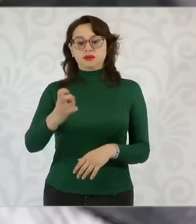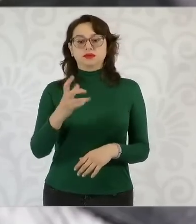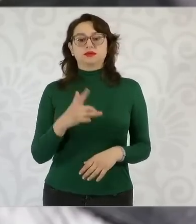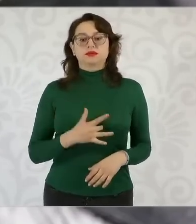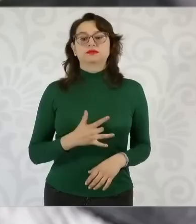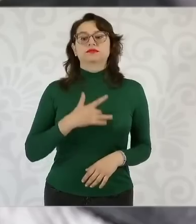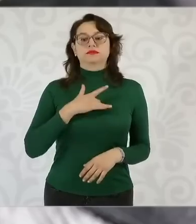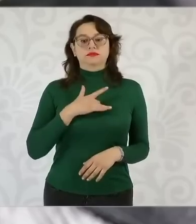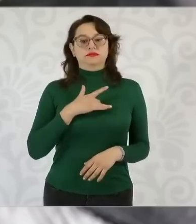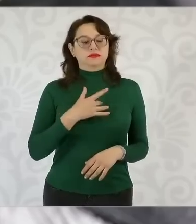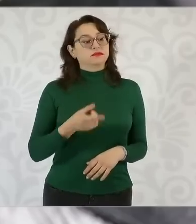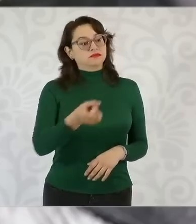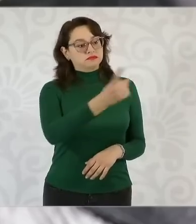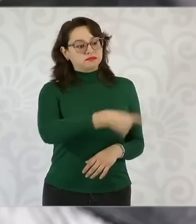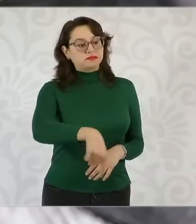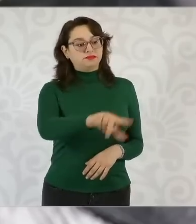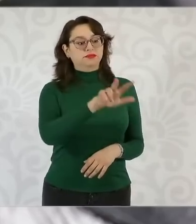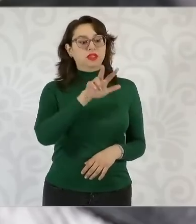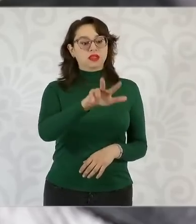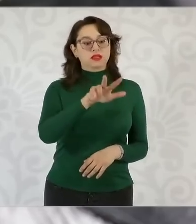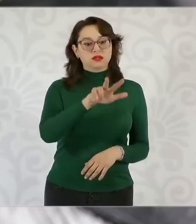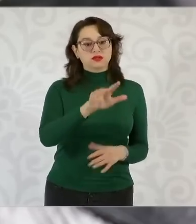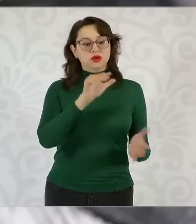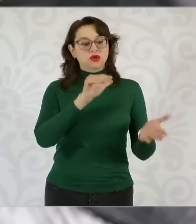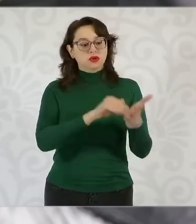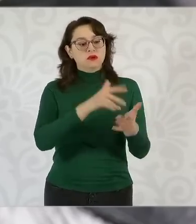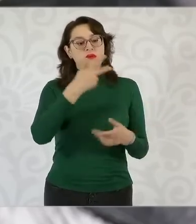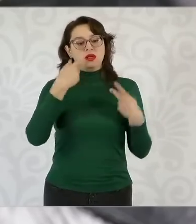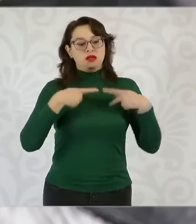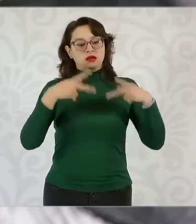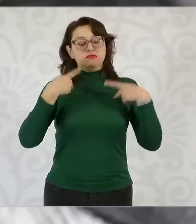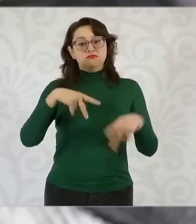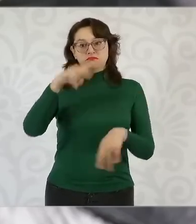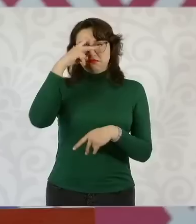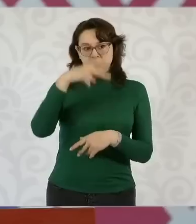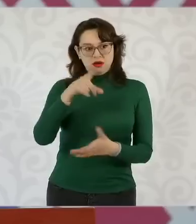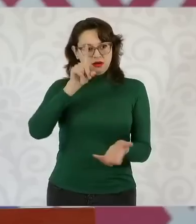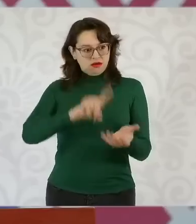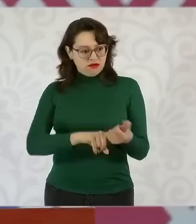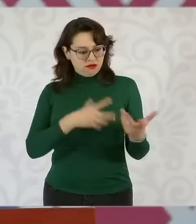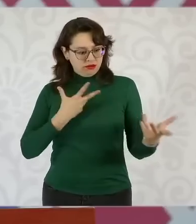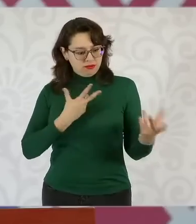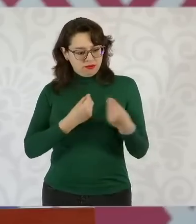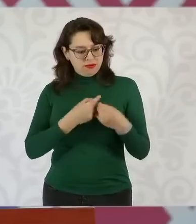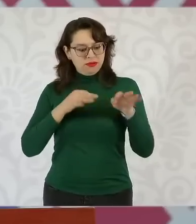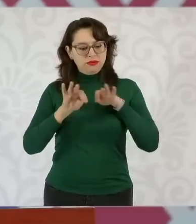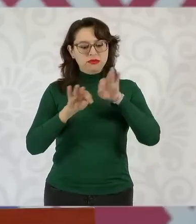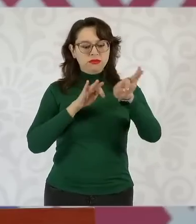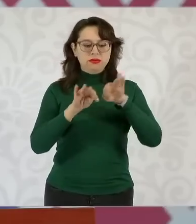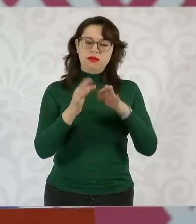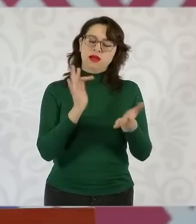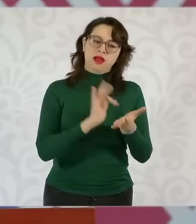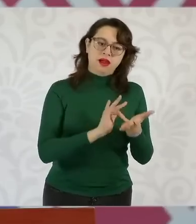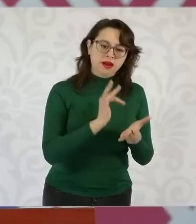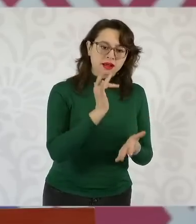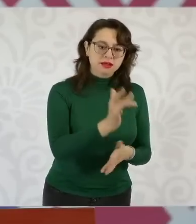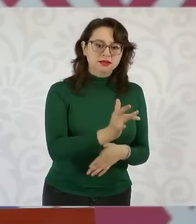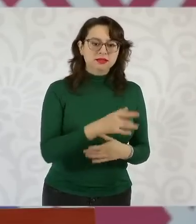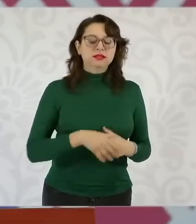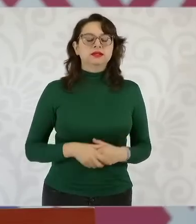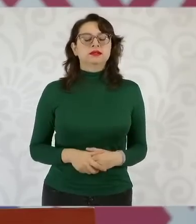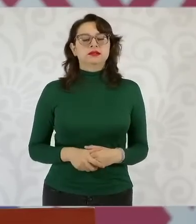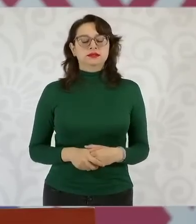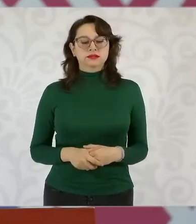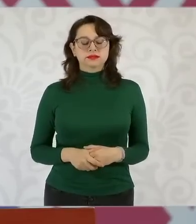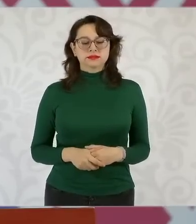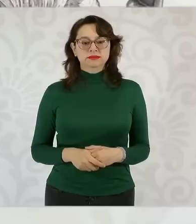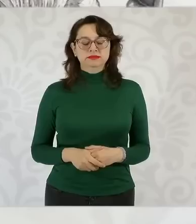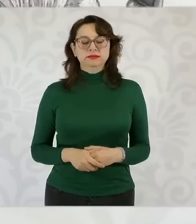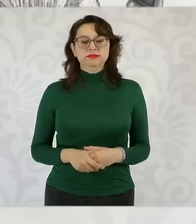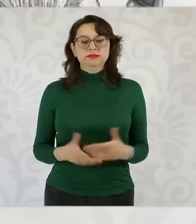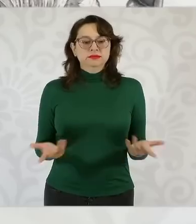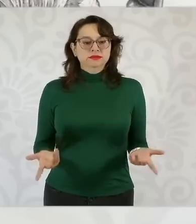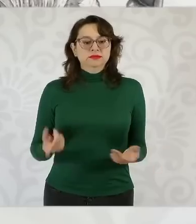uno de los 18000 mexicanos que trabajan en home depipo en nuestra compañía nuestro Pilar es ser